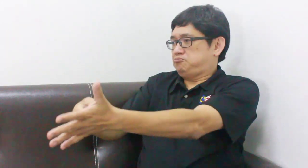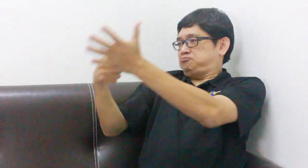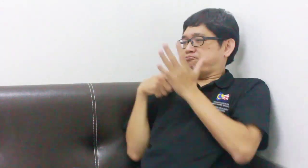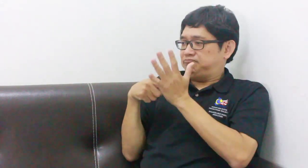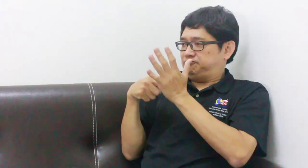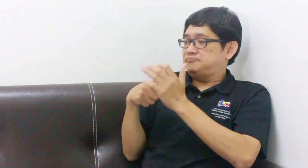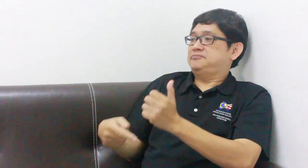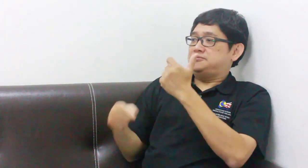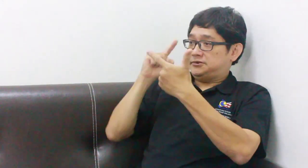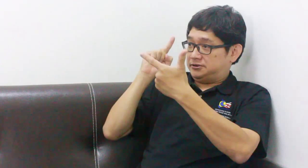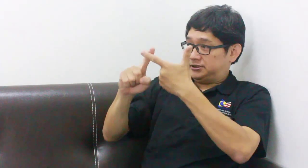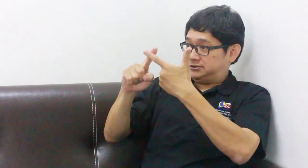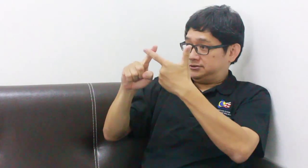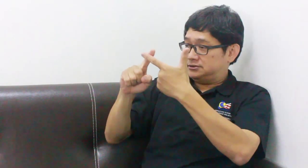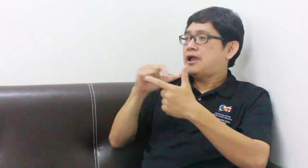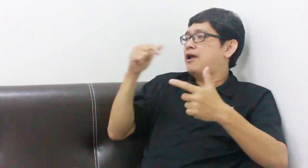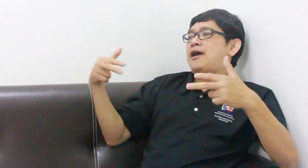..sehingga pihak kerajaan Malaysia tidak dapat rasai kepentingan ini.